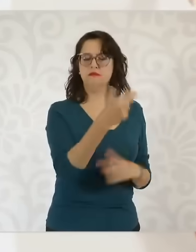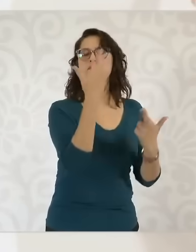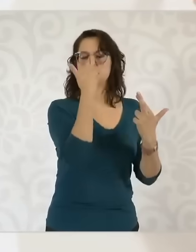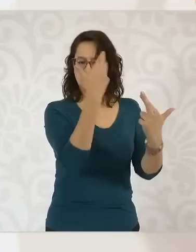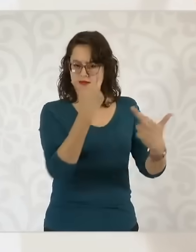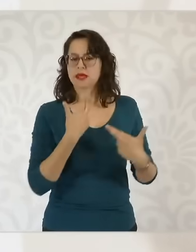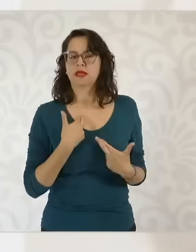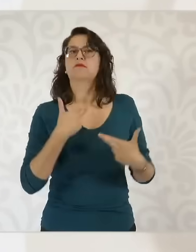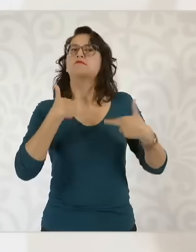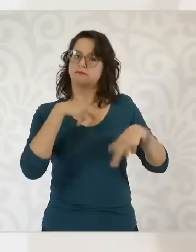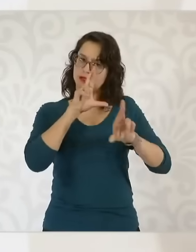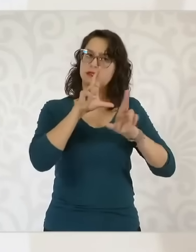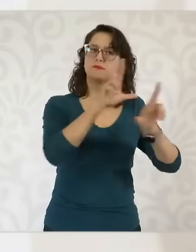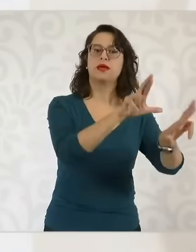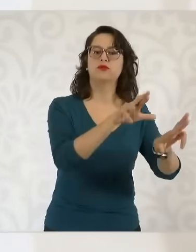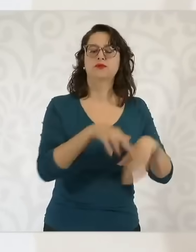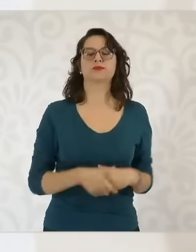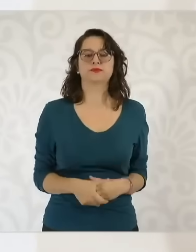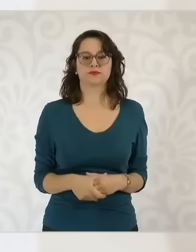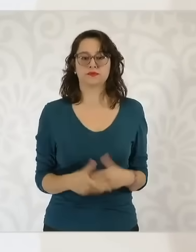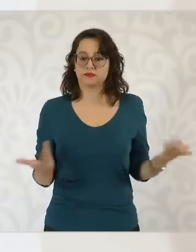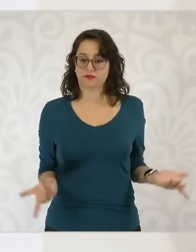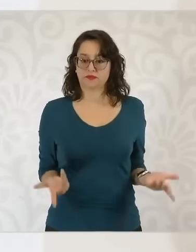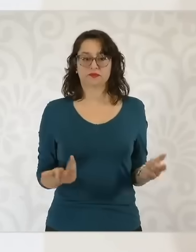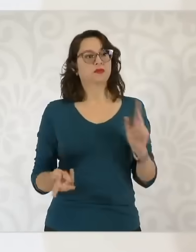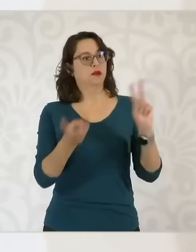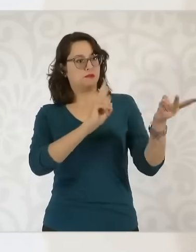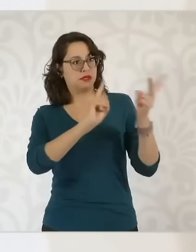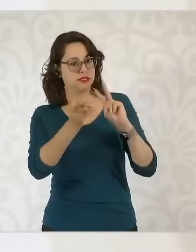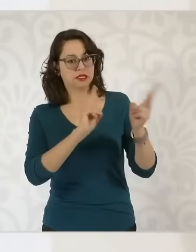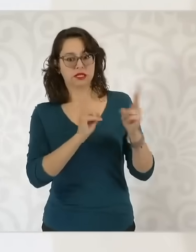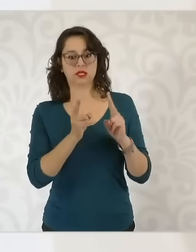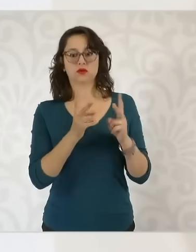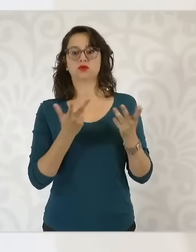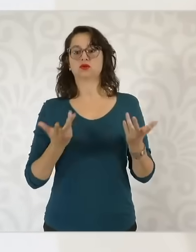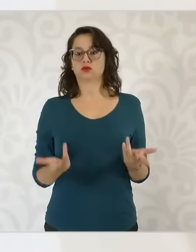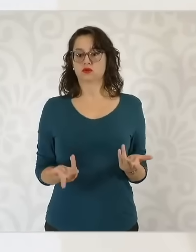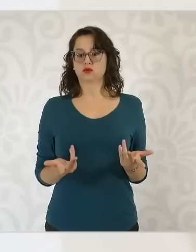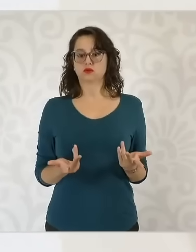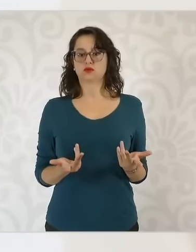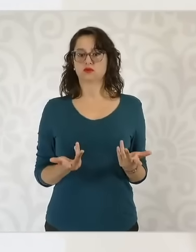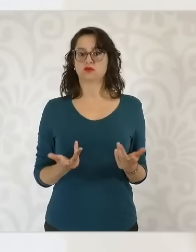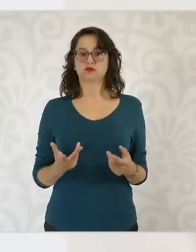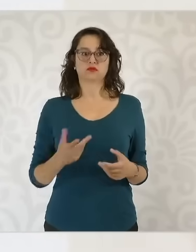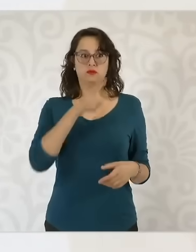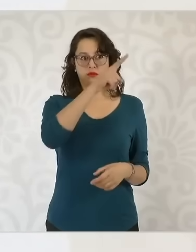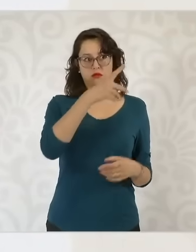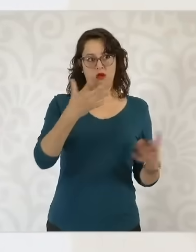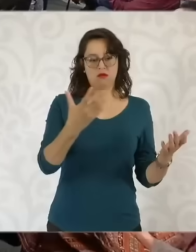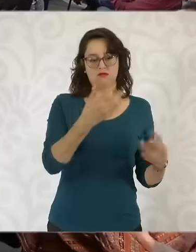lo respetamos eh como lo que somos vecinos. eh electos por nuestros pueblos. Presidenta,